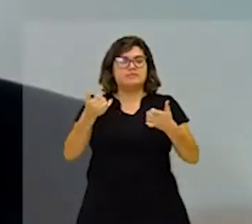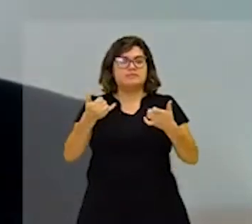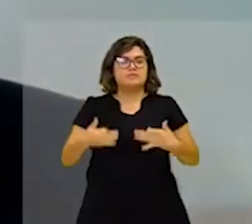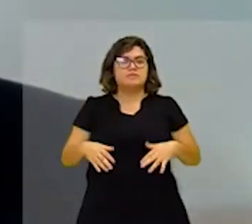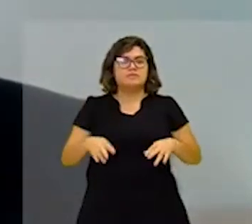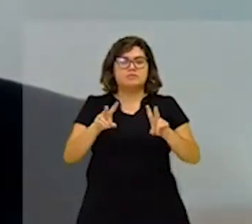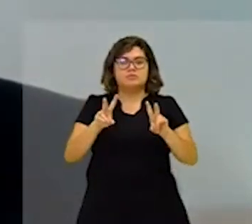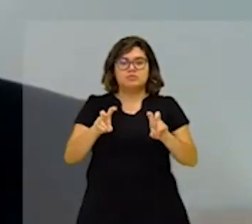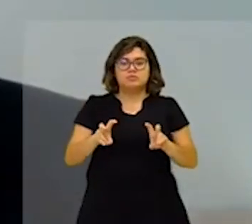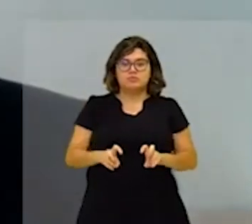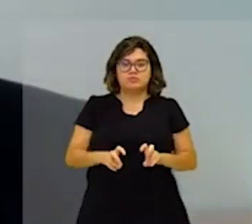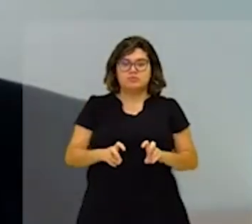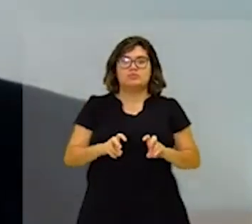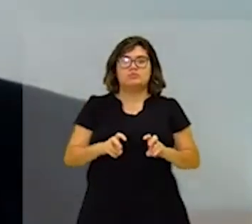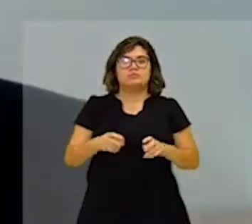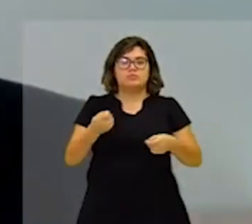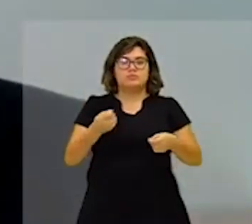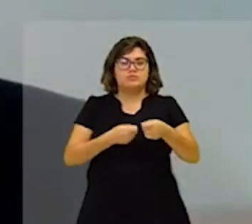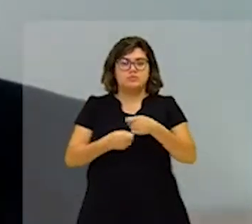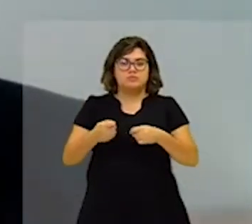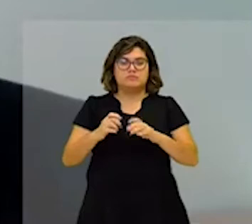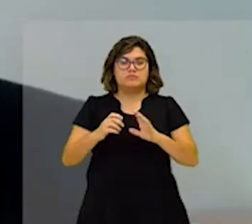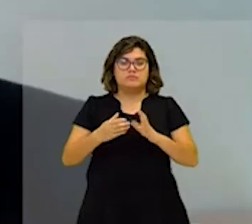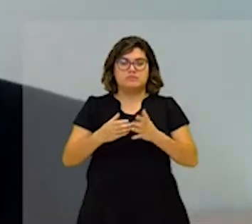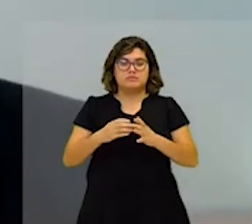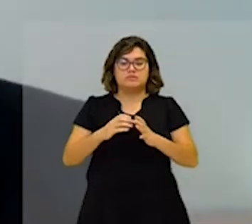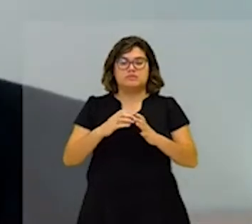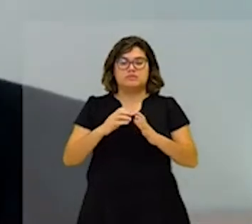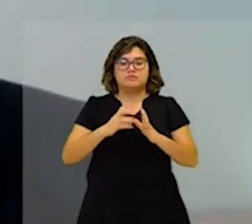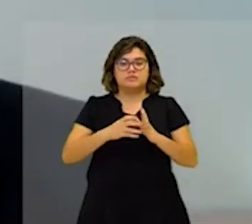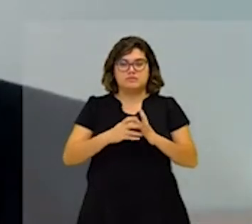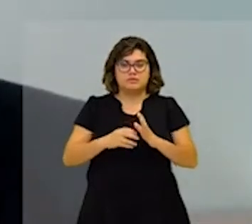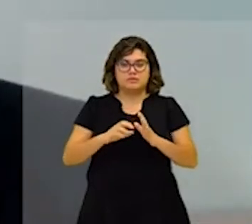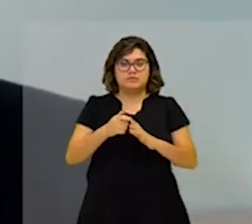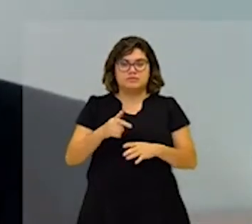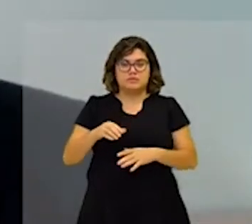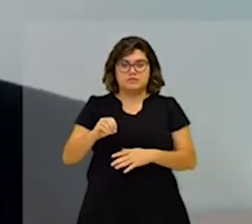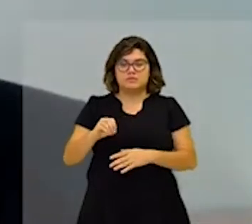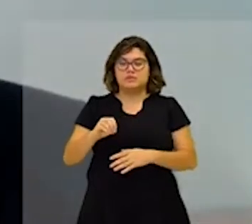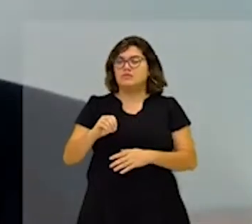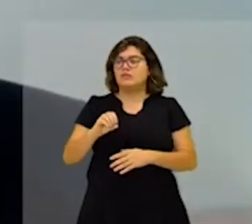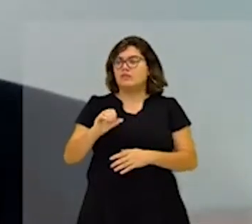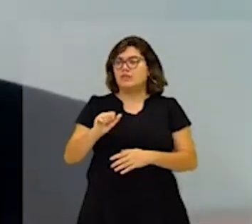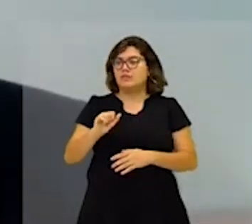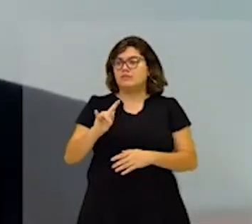partidárias controle e transparência e ações afirmativas ou põe a mesa virtual